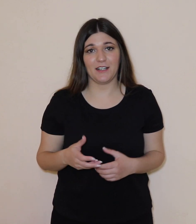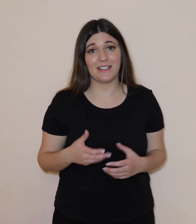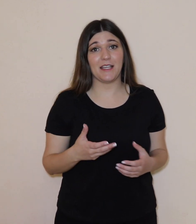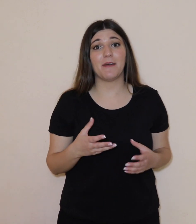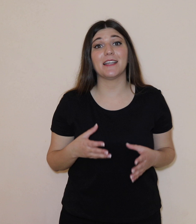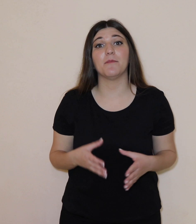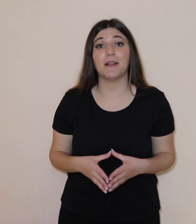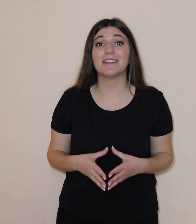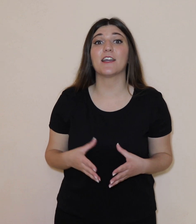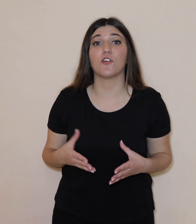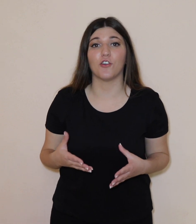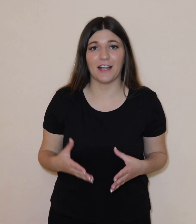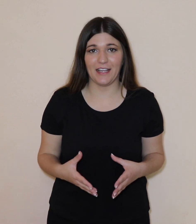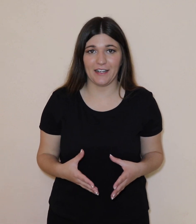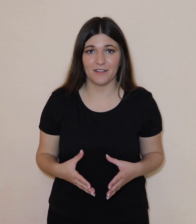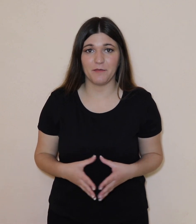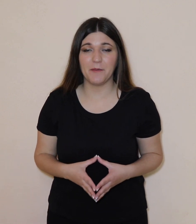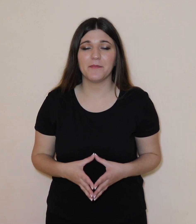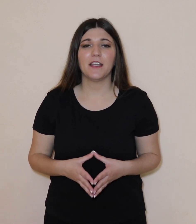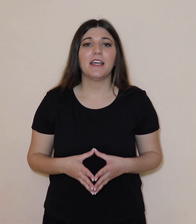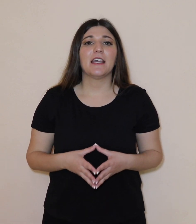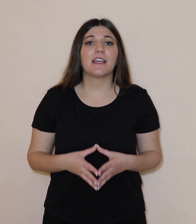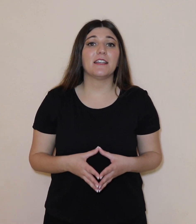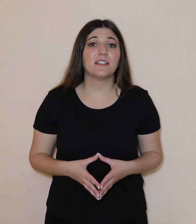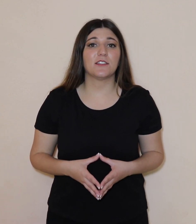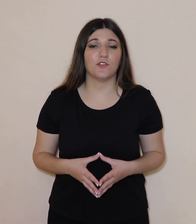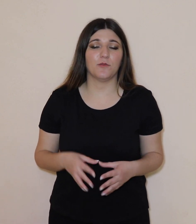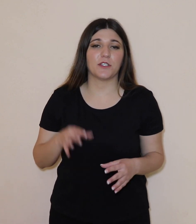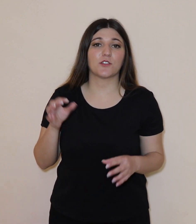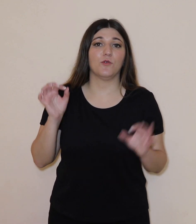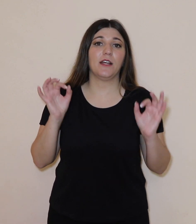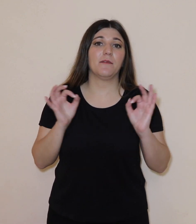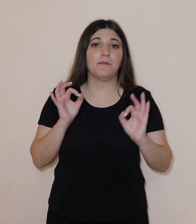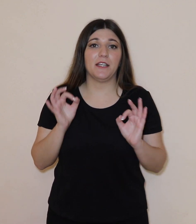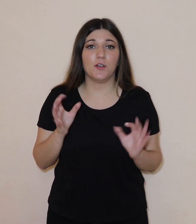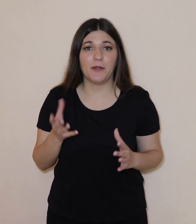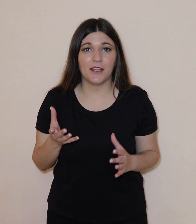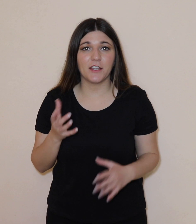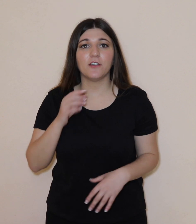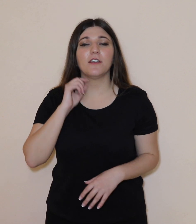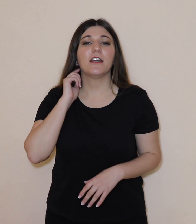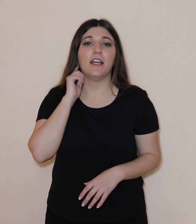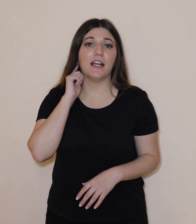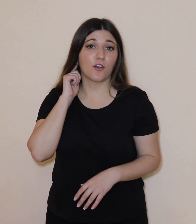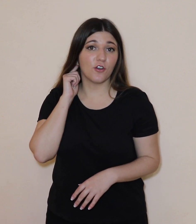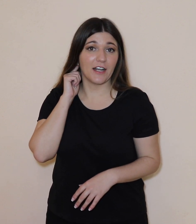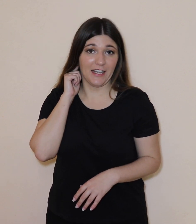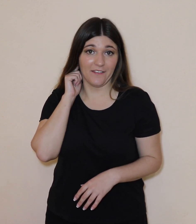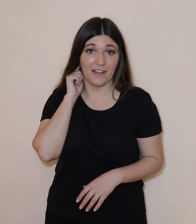se llama implante coclear ¿bien? ¿Qué es esto? Pues es una mini operación en la cóclea del